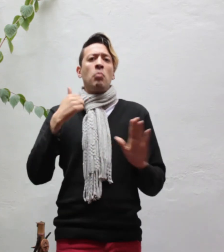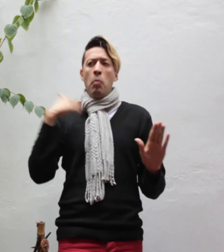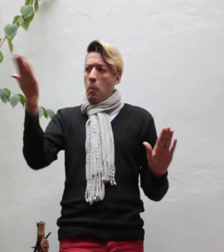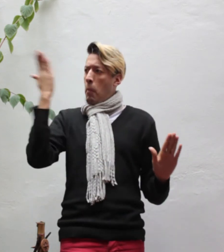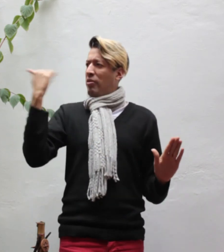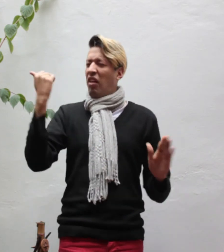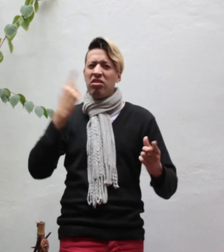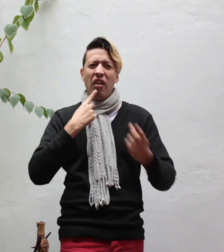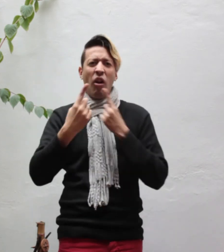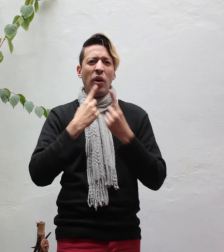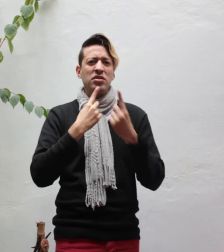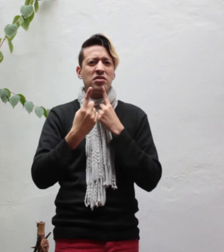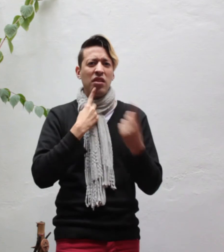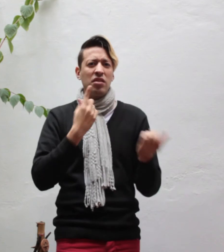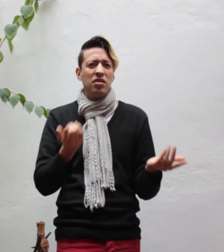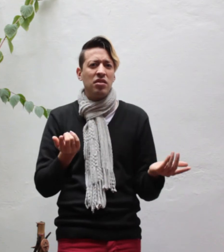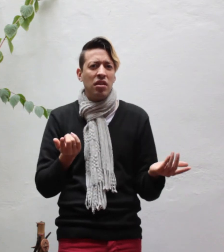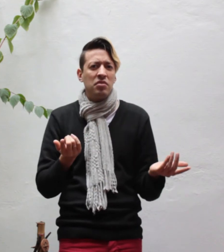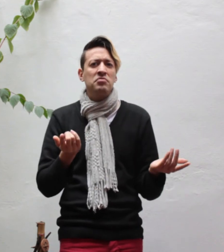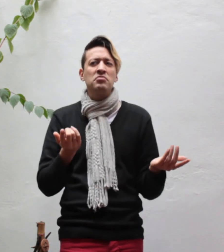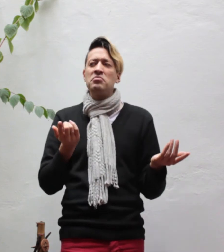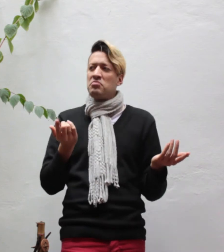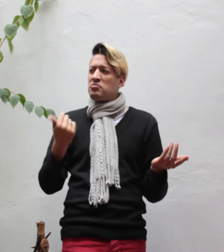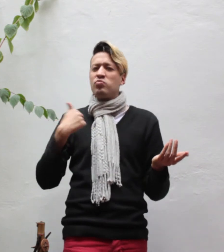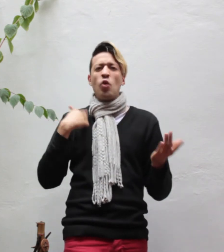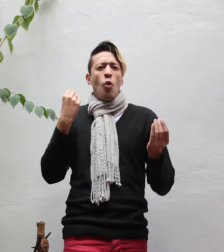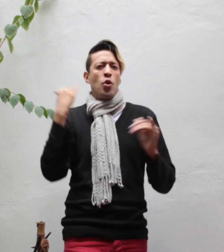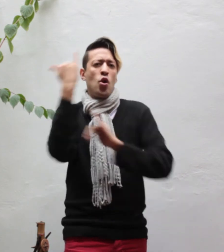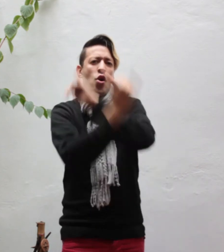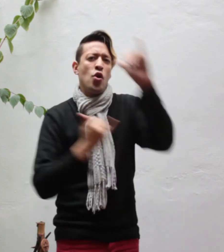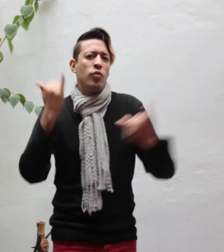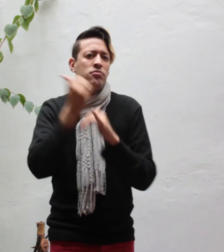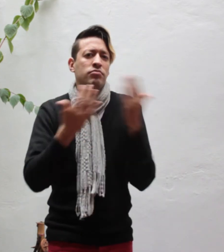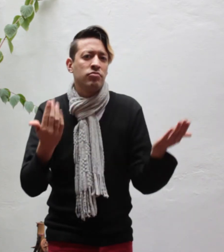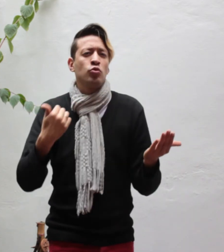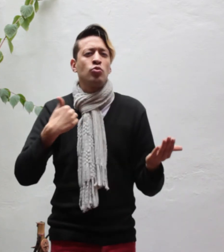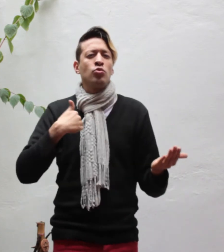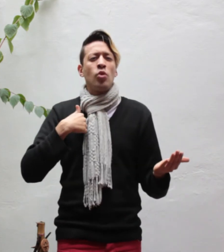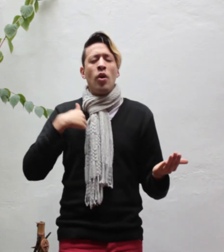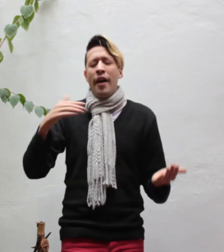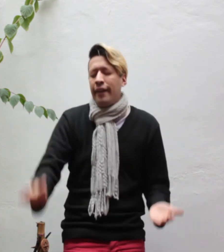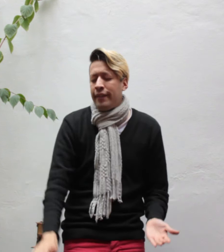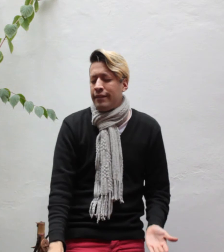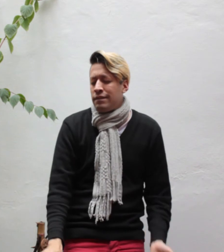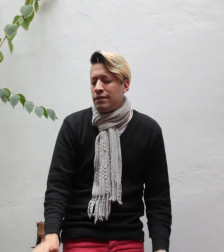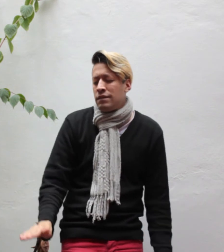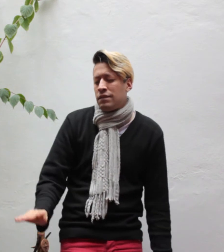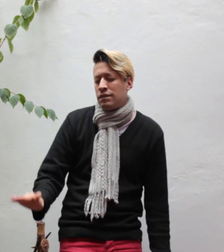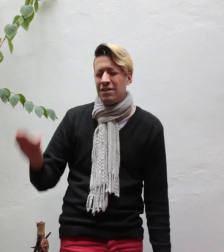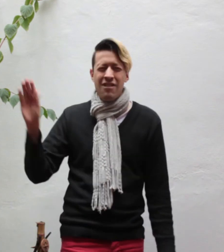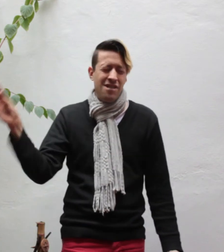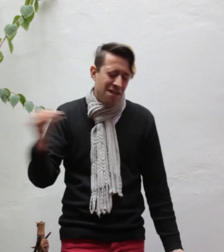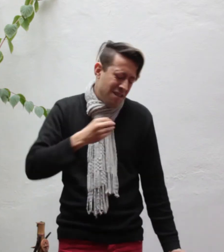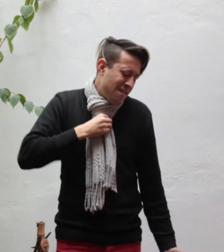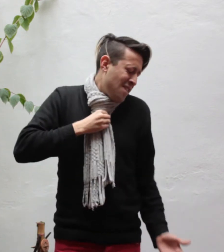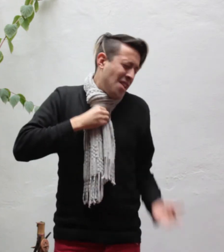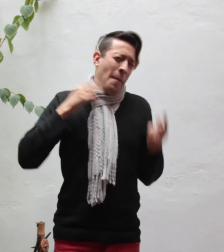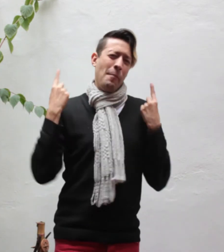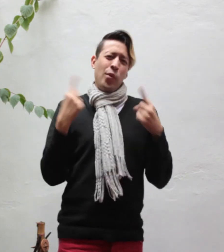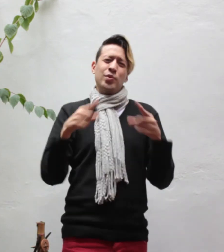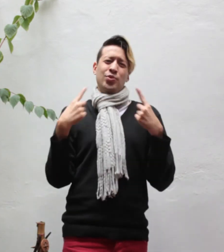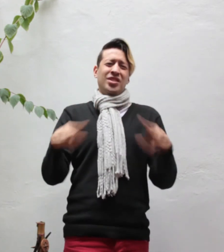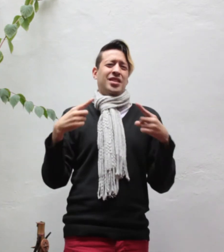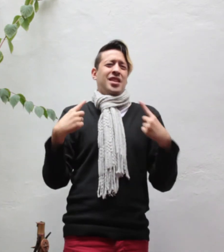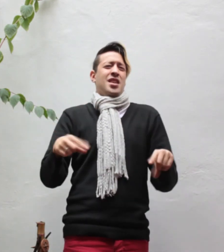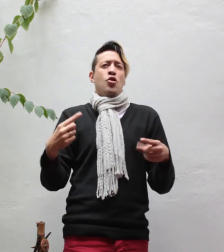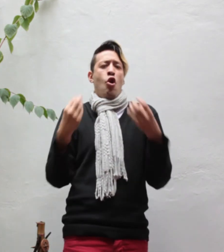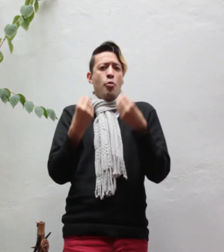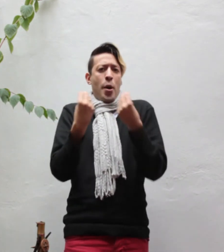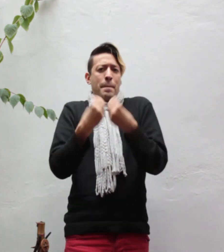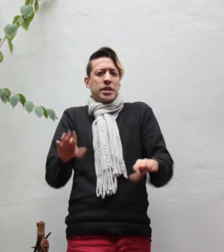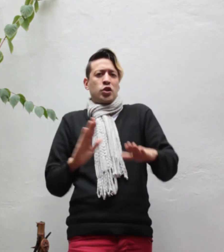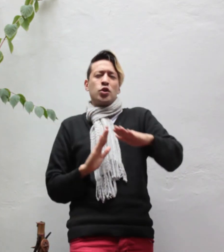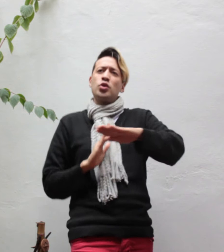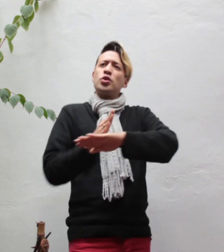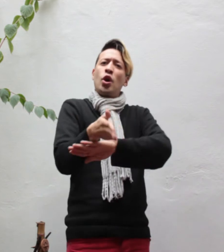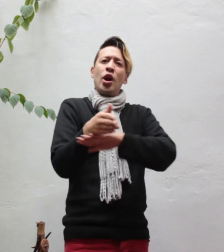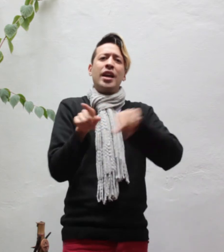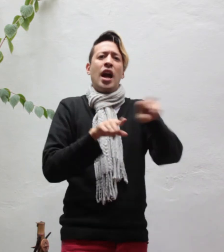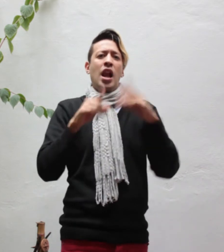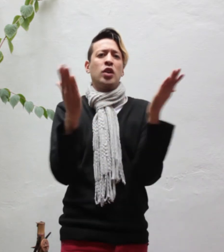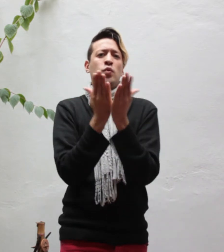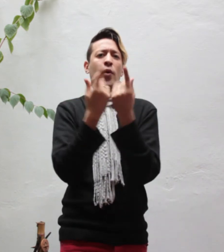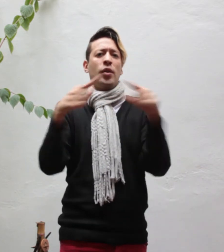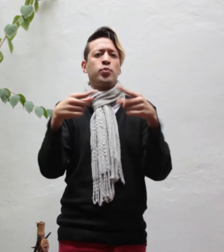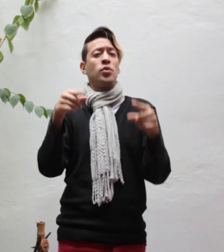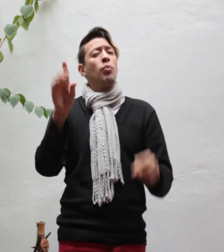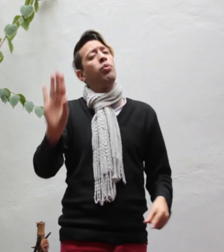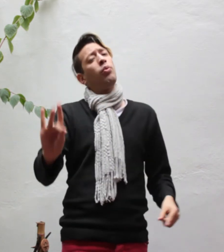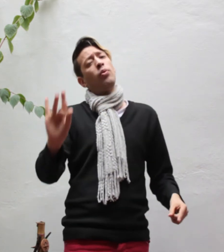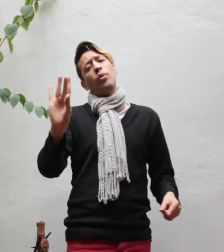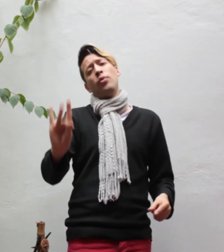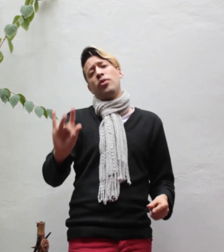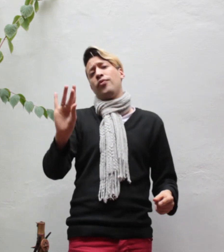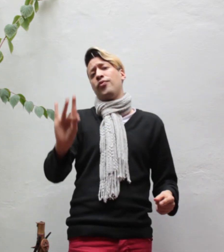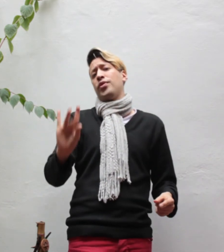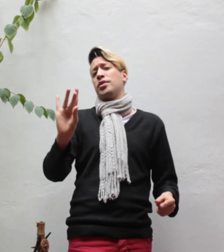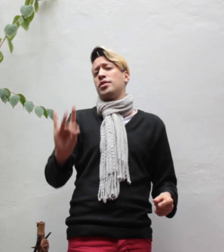Lo llamaron para una entrevista, Sean explica cómo comenzó su carrera musical en una industria tan difícil.